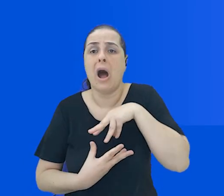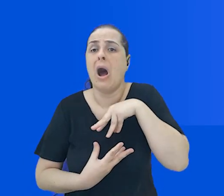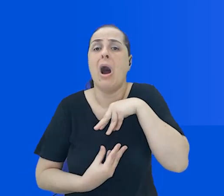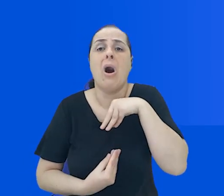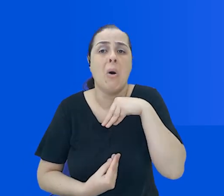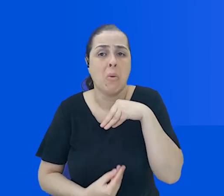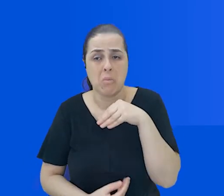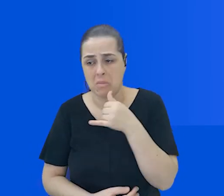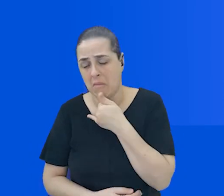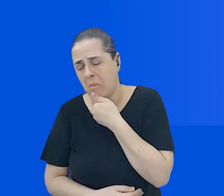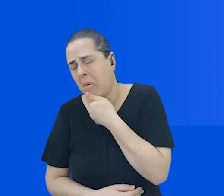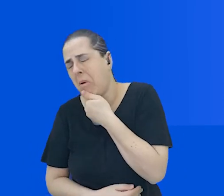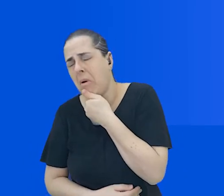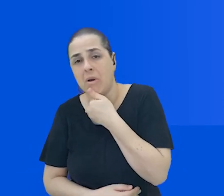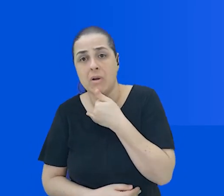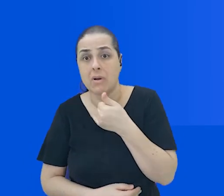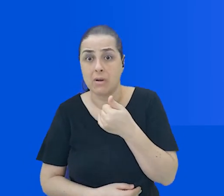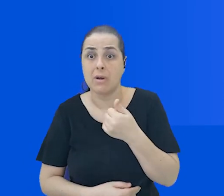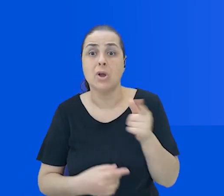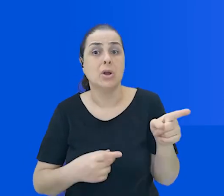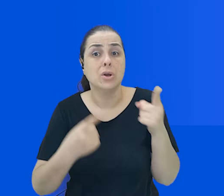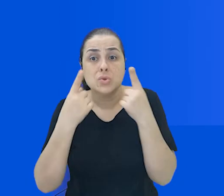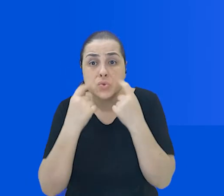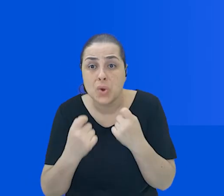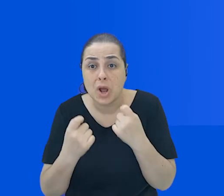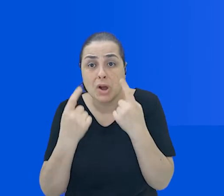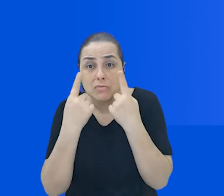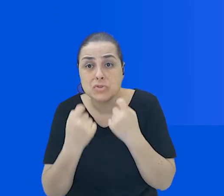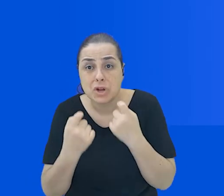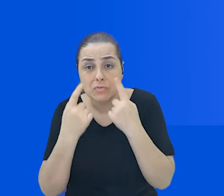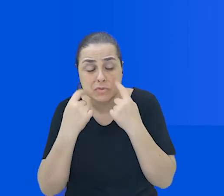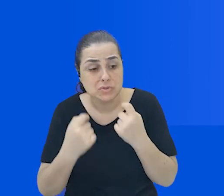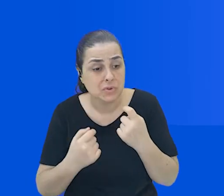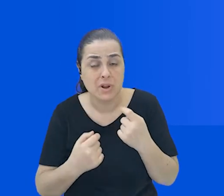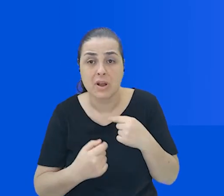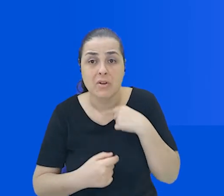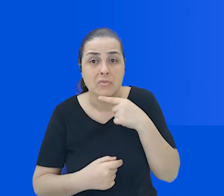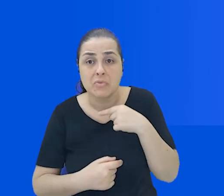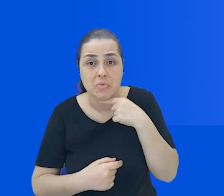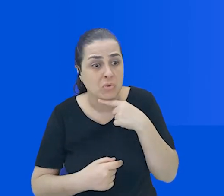Ele estava muito triste naquele momento e ele chorava e não tinha que o que a gente fazer para acolher.